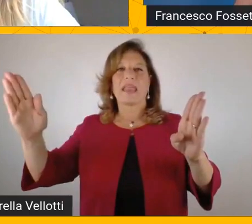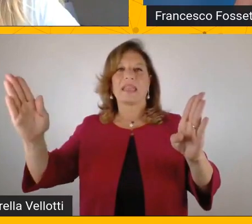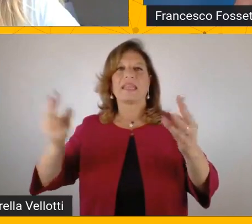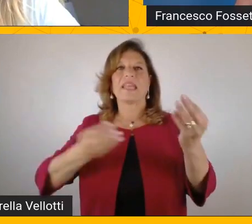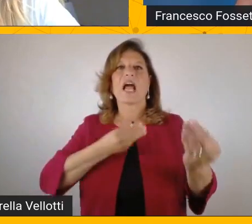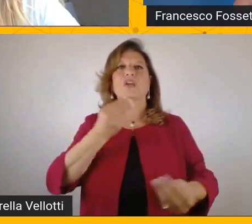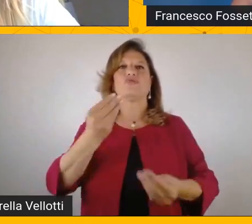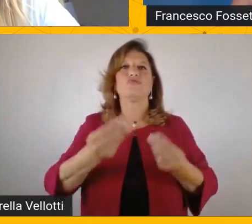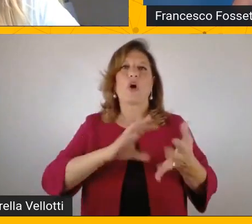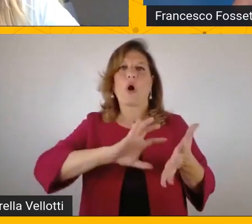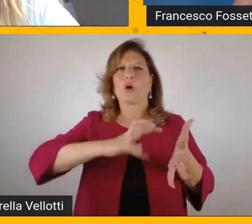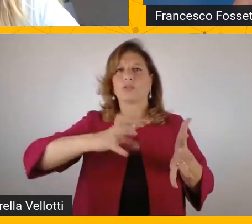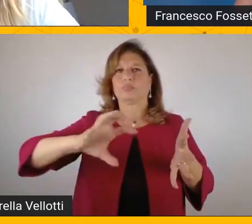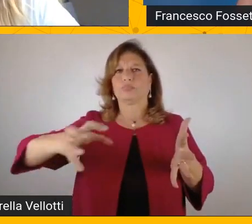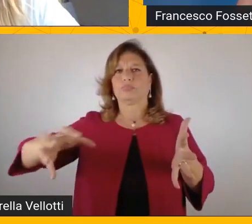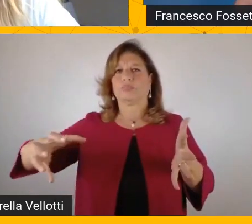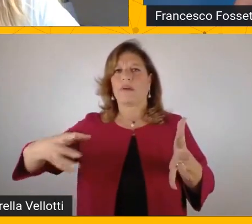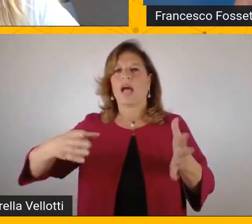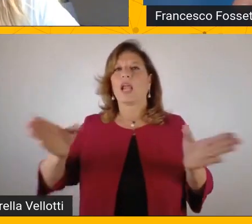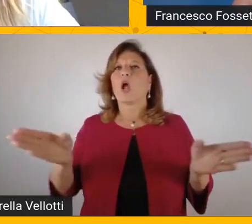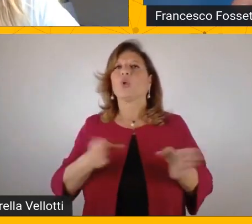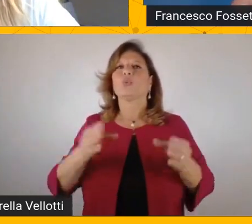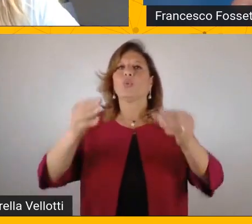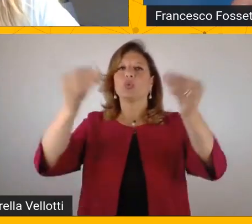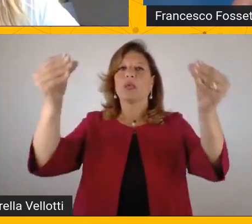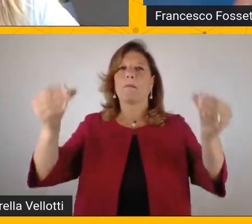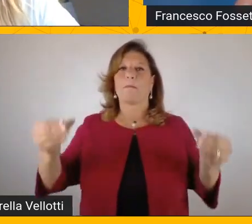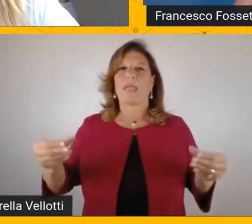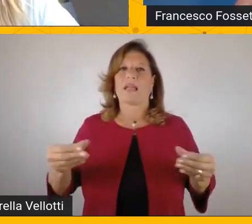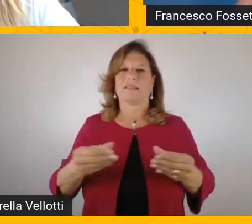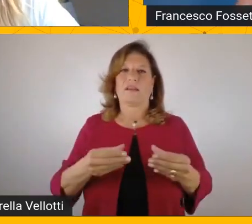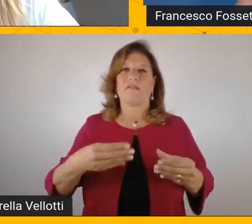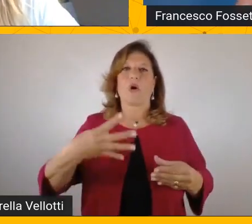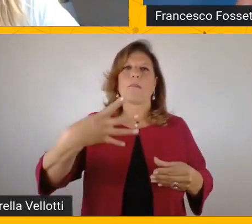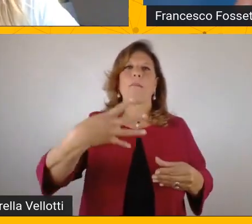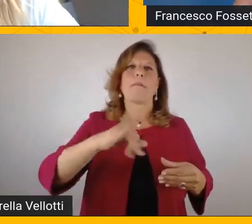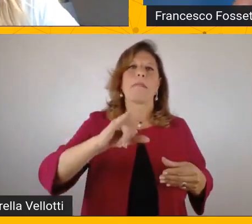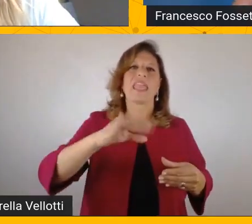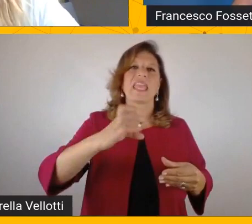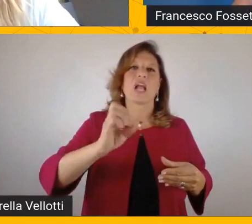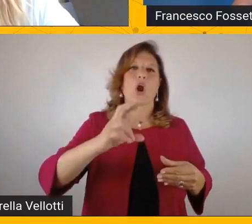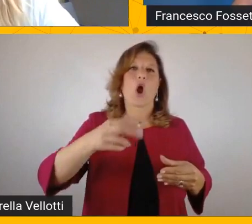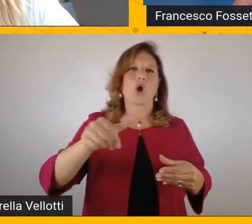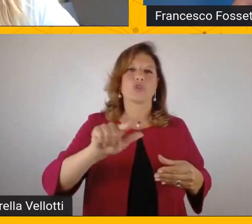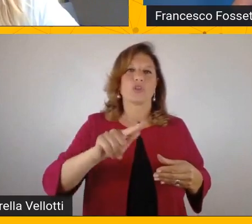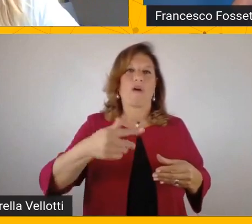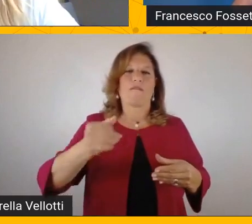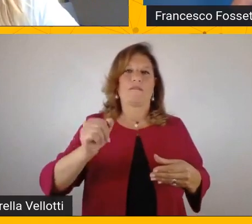estesa ehm ce ne sono in tutte le piattaforme su piattaforme